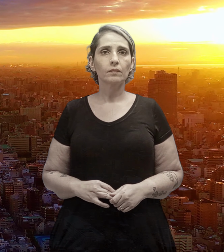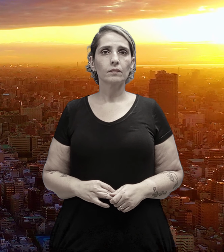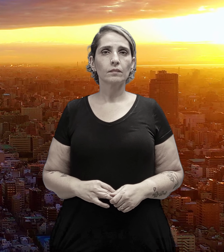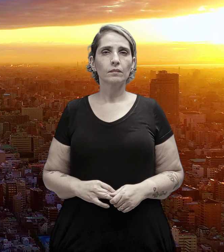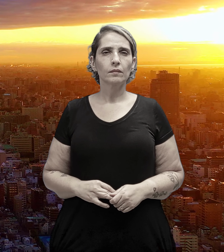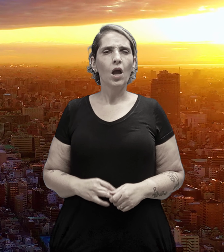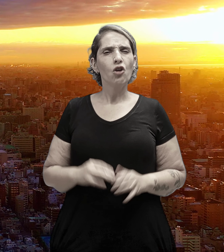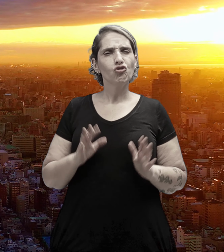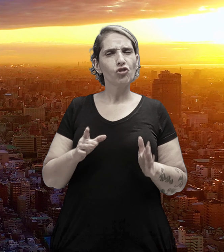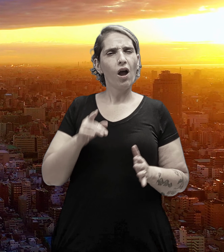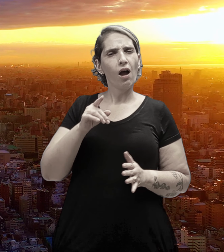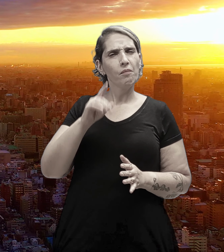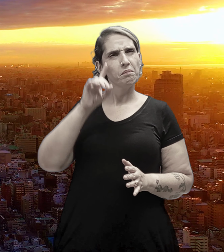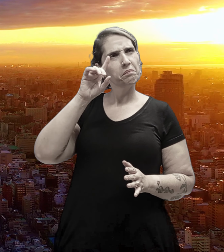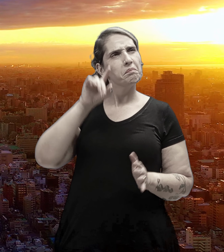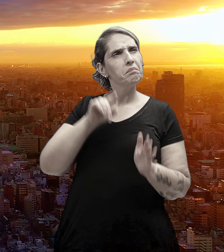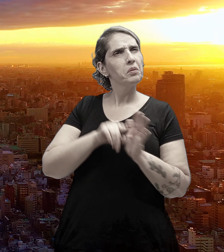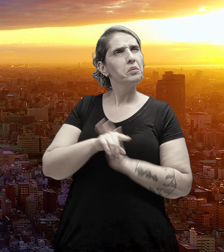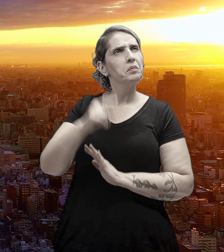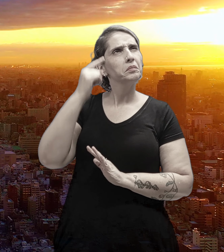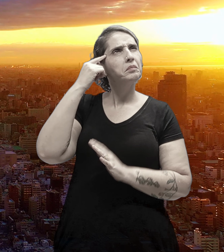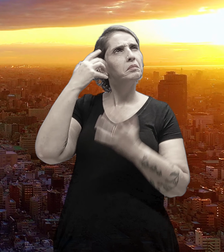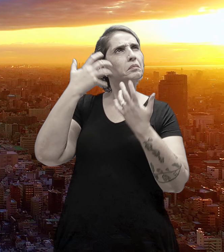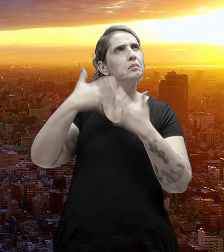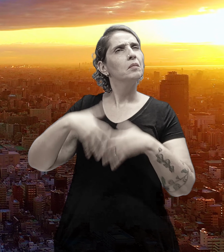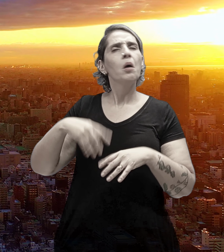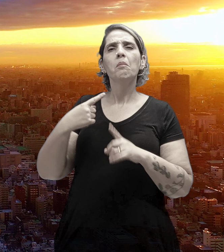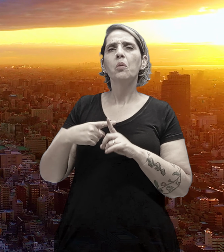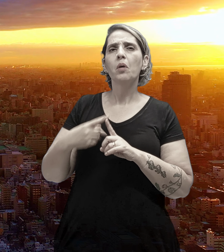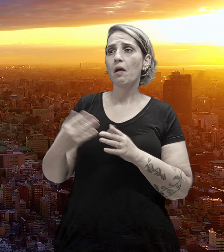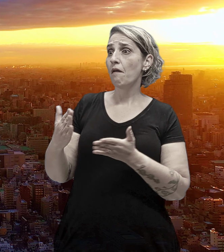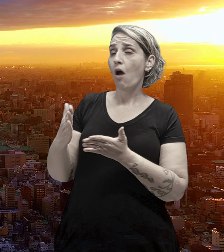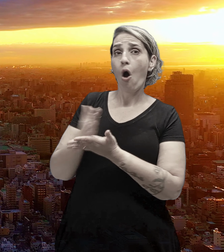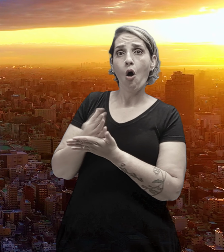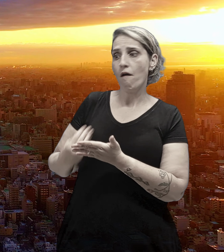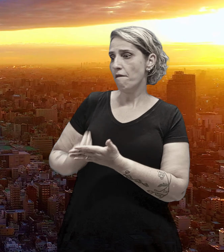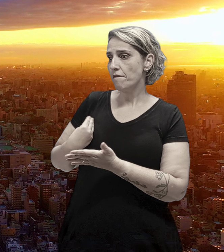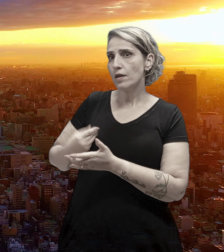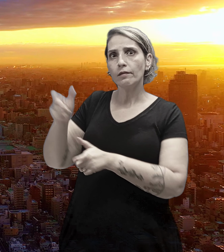Você já se perguntou por que algumas vidas fluem como rios tranquilos,